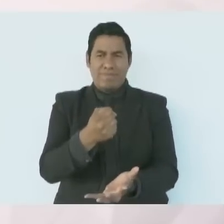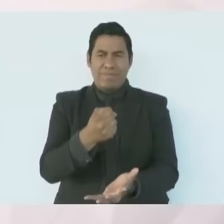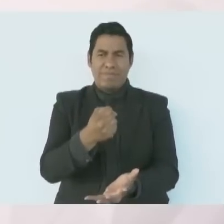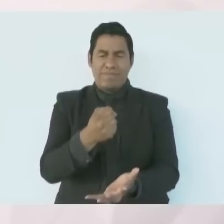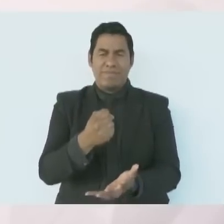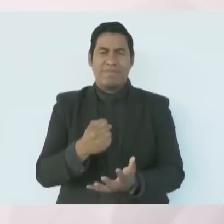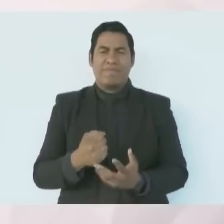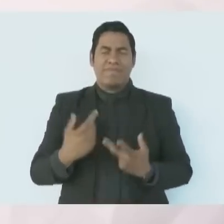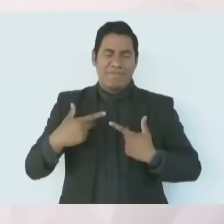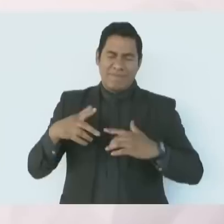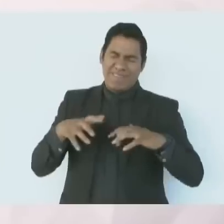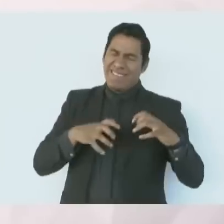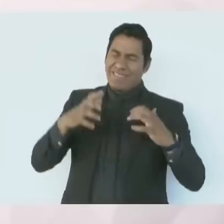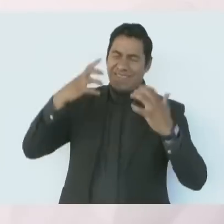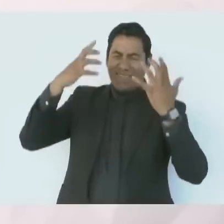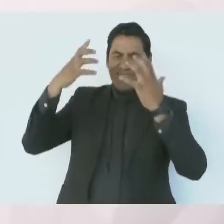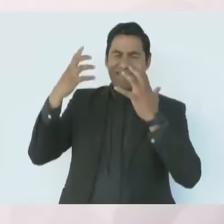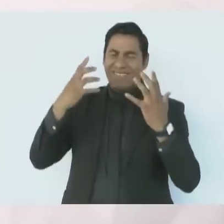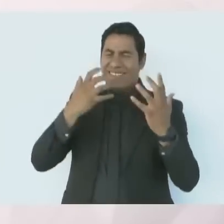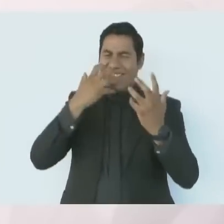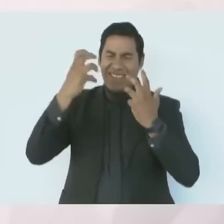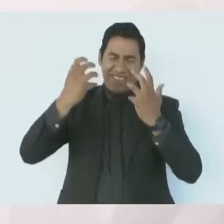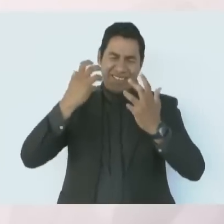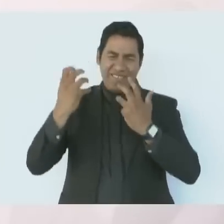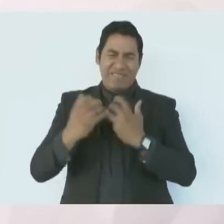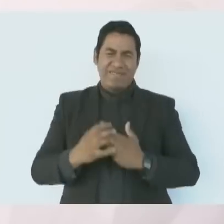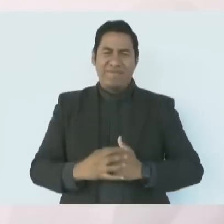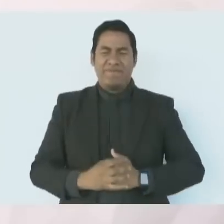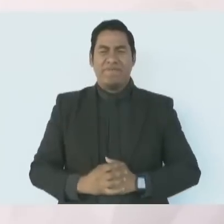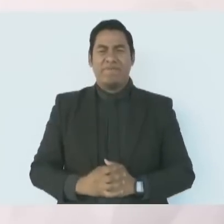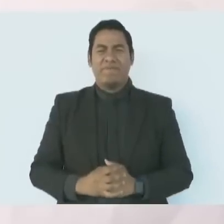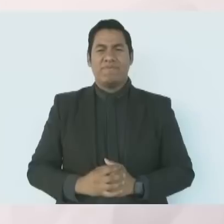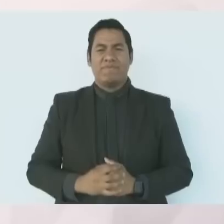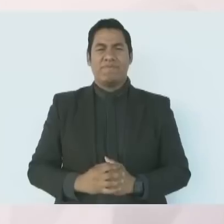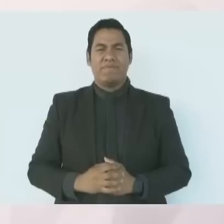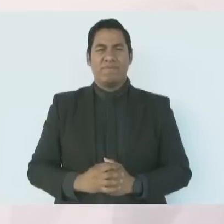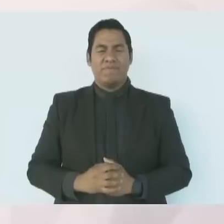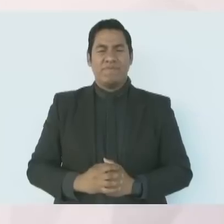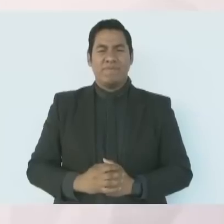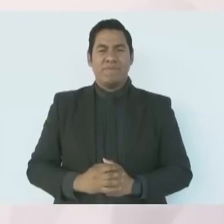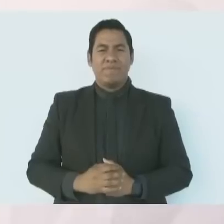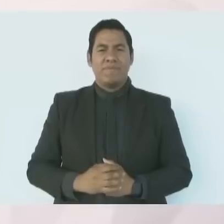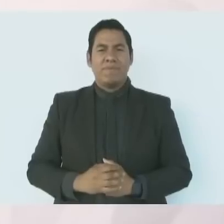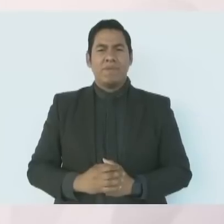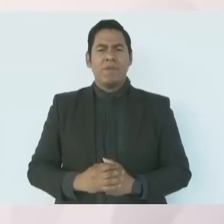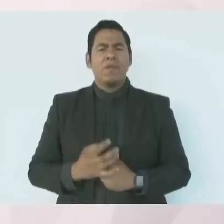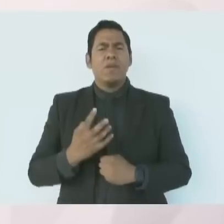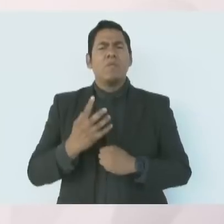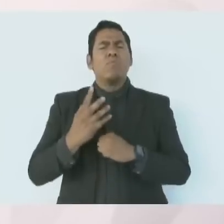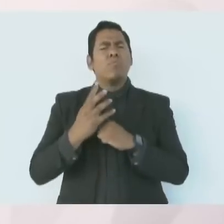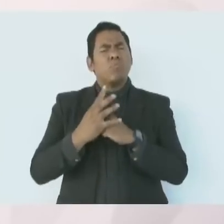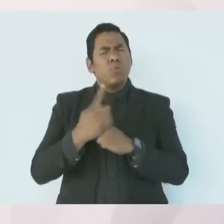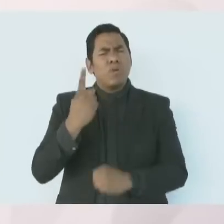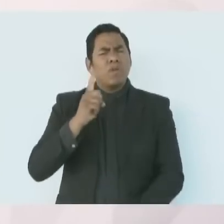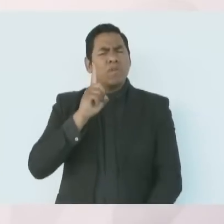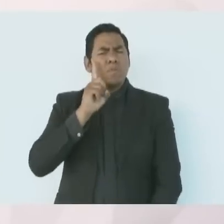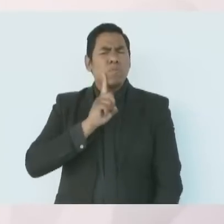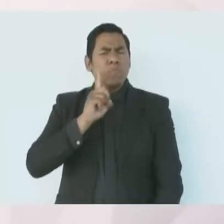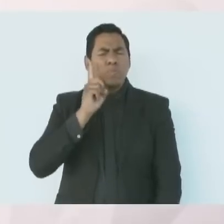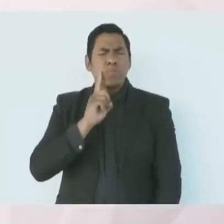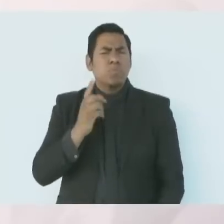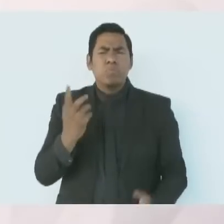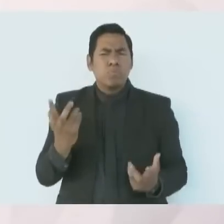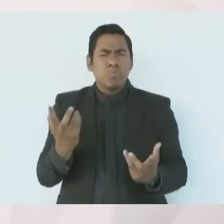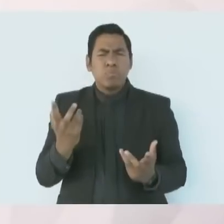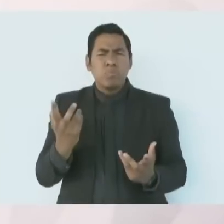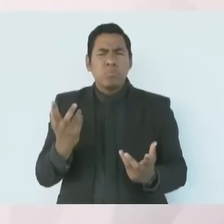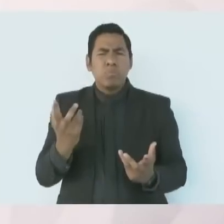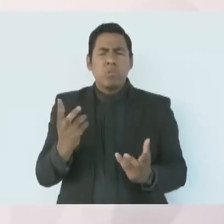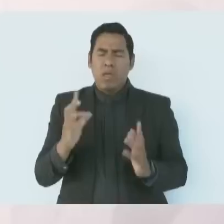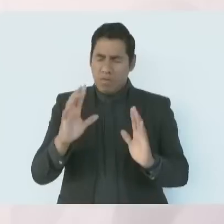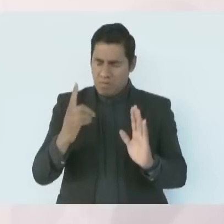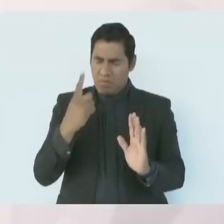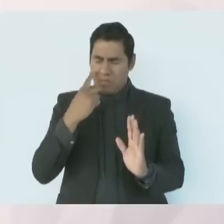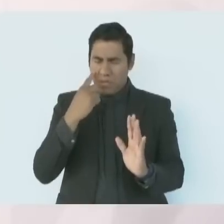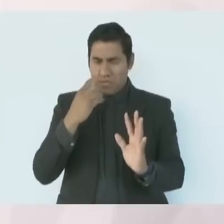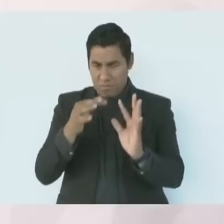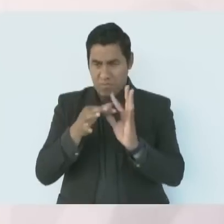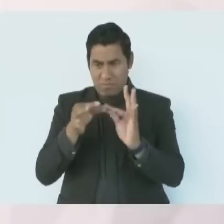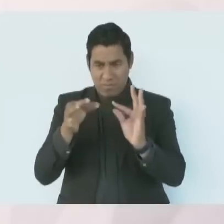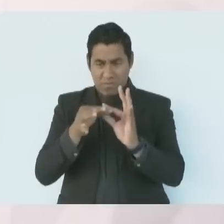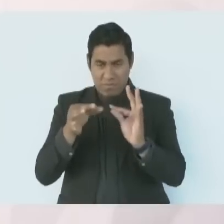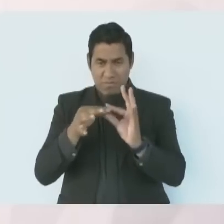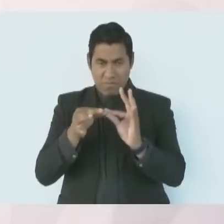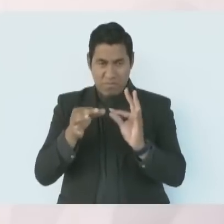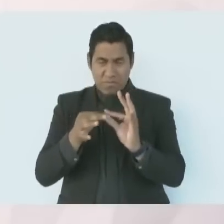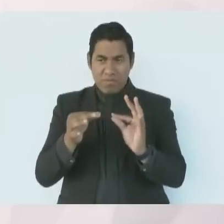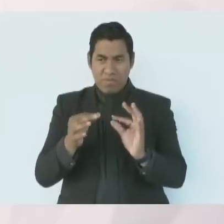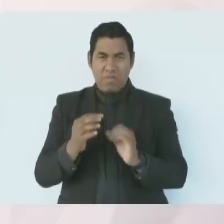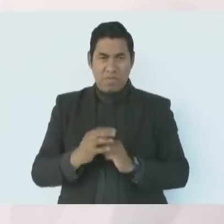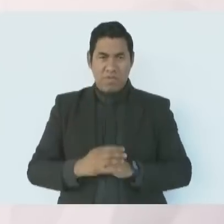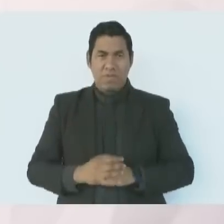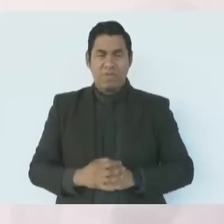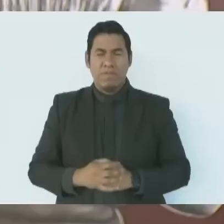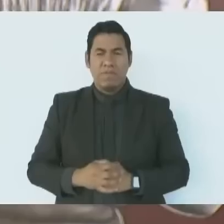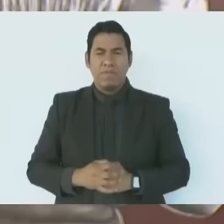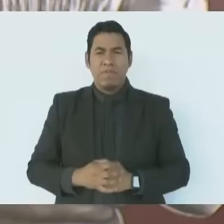edad por qu a las mujeres ahora no les toca a los hombres de 60 64 solo las mujeres porque es un